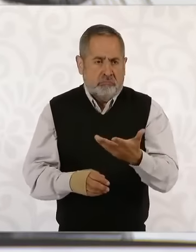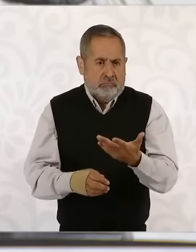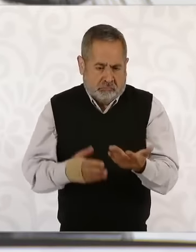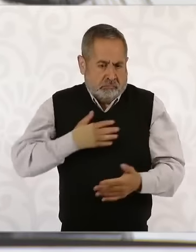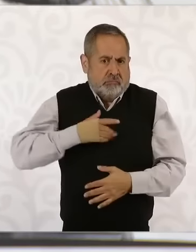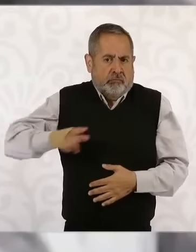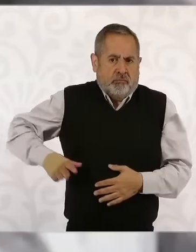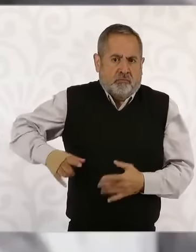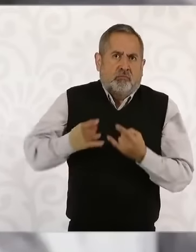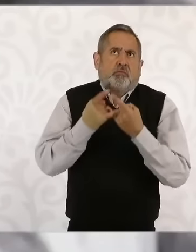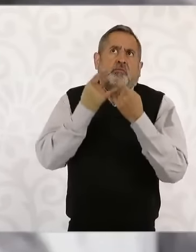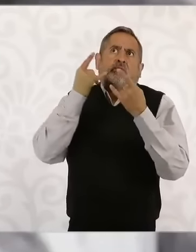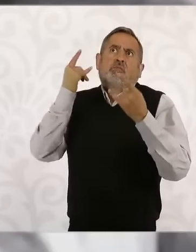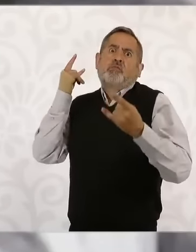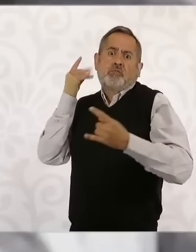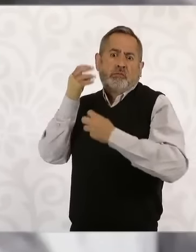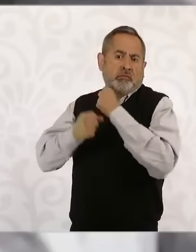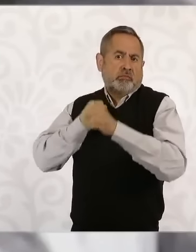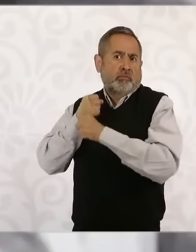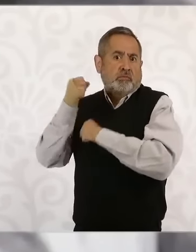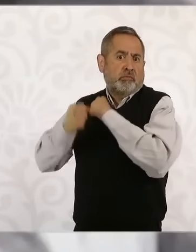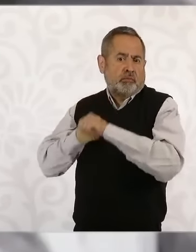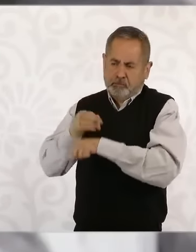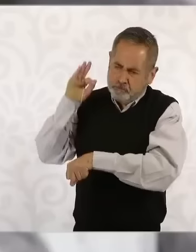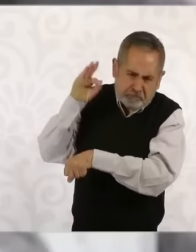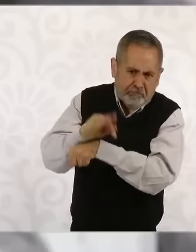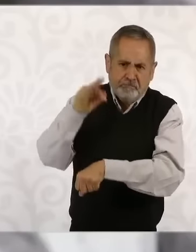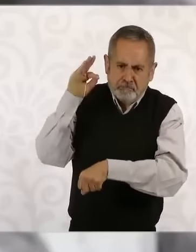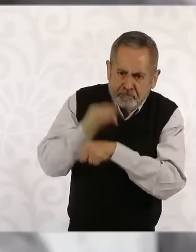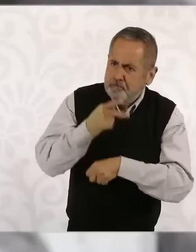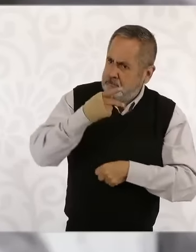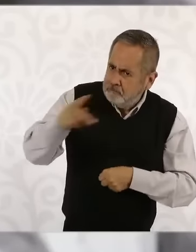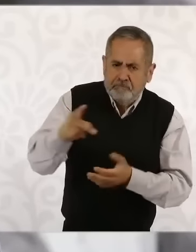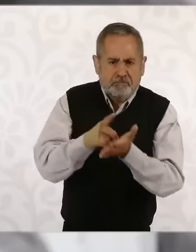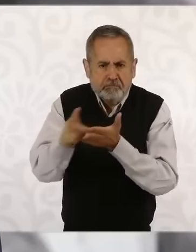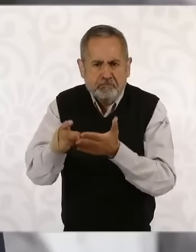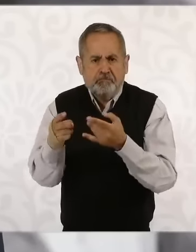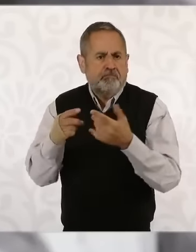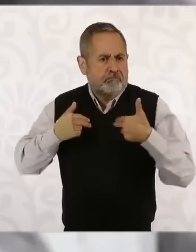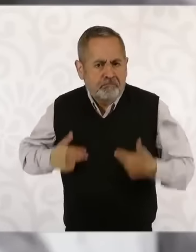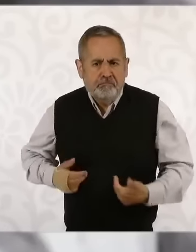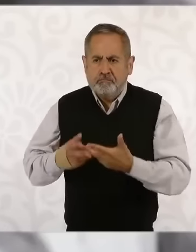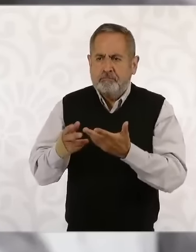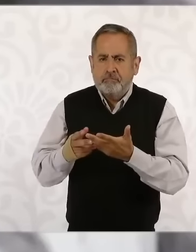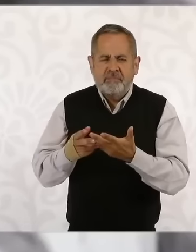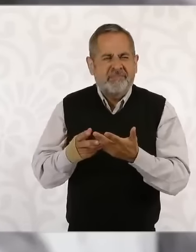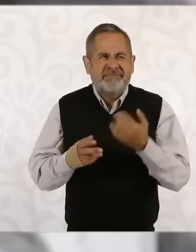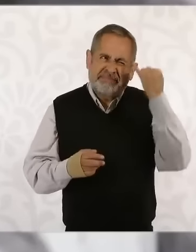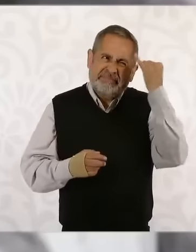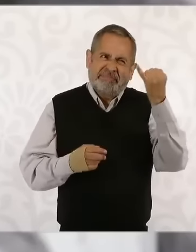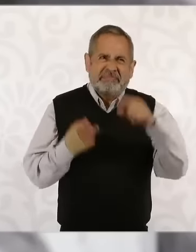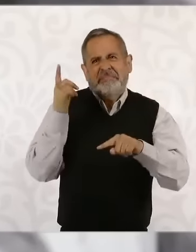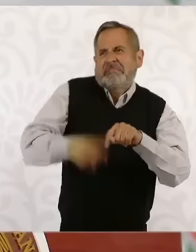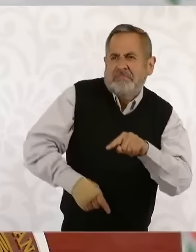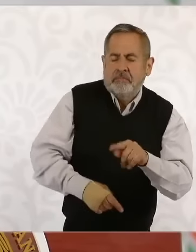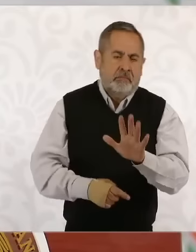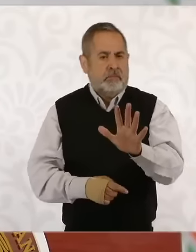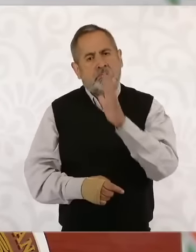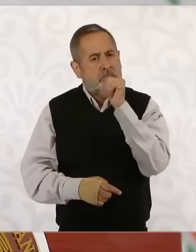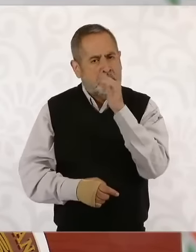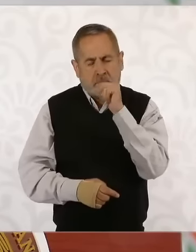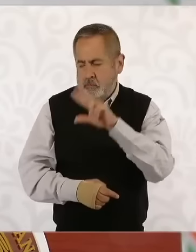de defensa de la democracia y de los derechos humanos, no podría proponer reformas regresivas en